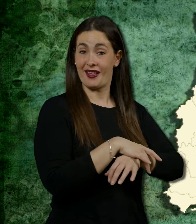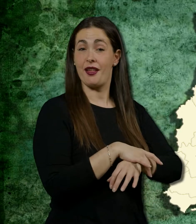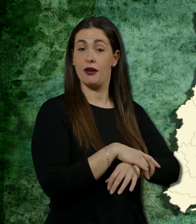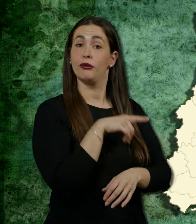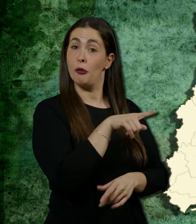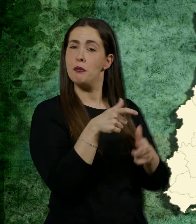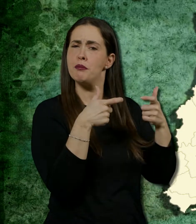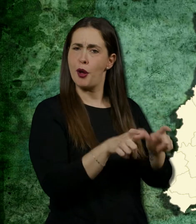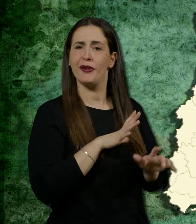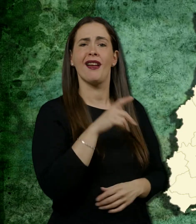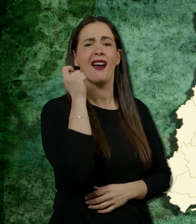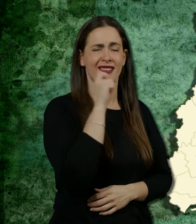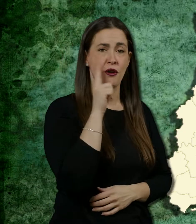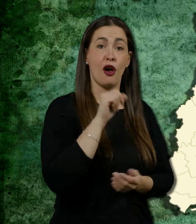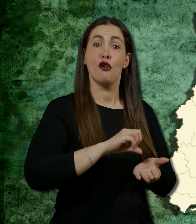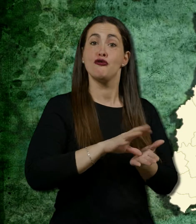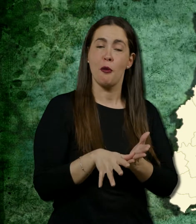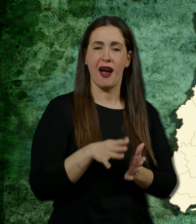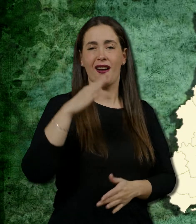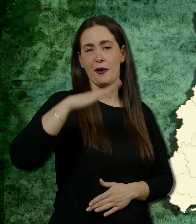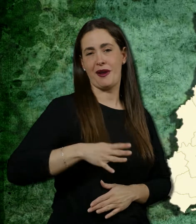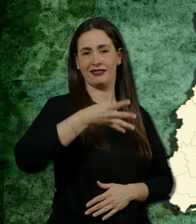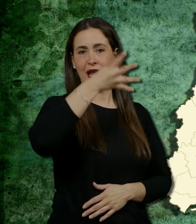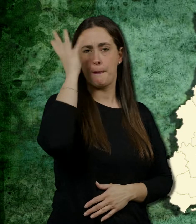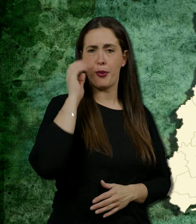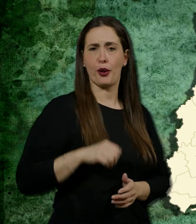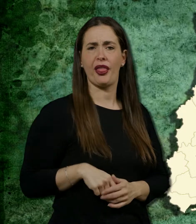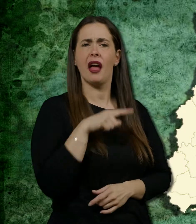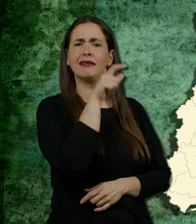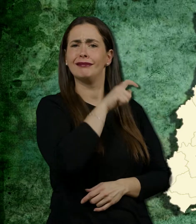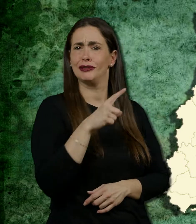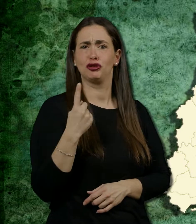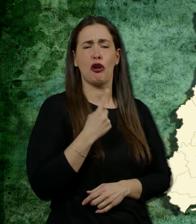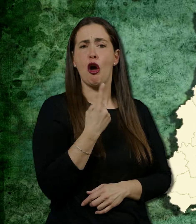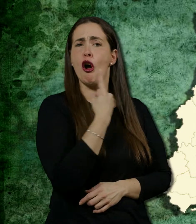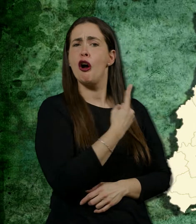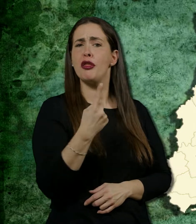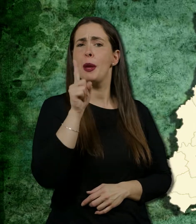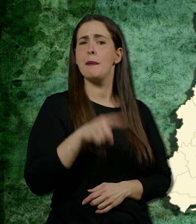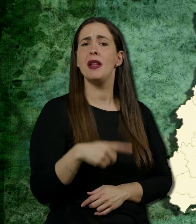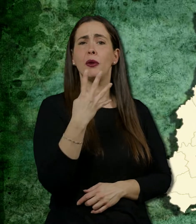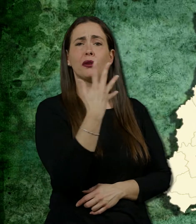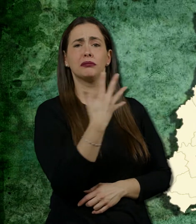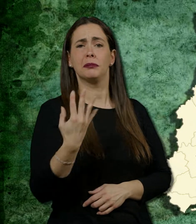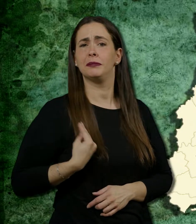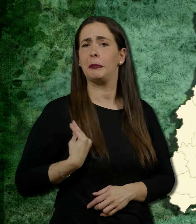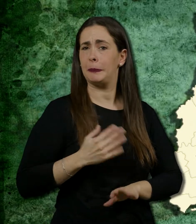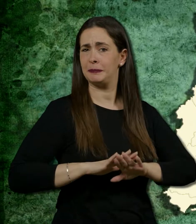CASTELL-PLATJA D’ARO Província de Girona. Comarca: Baix Empordà.